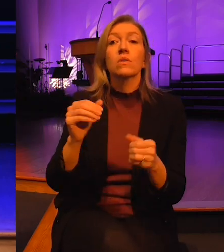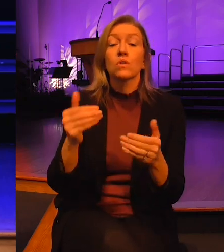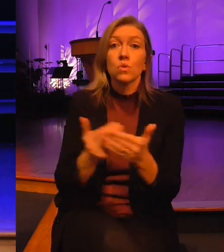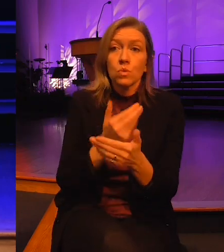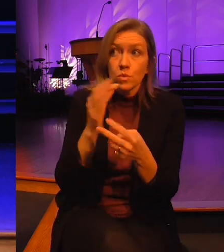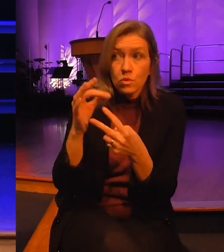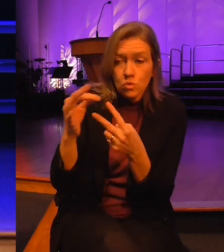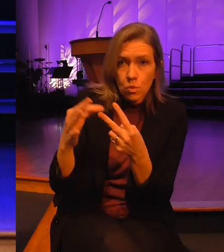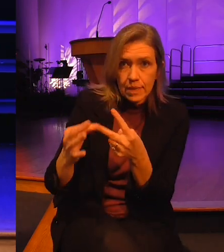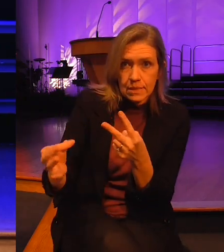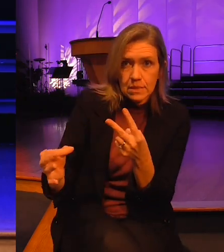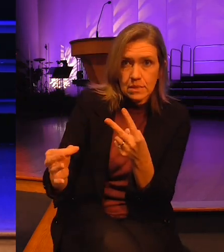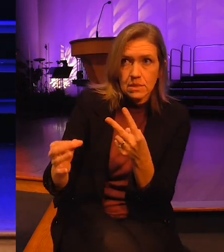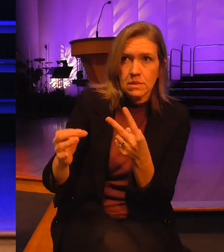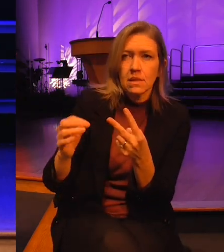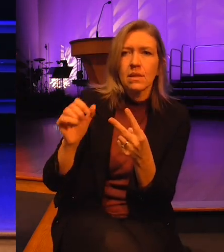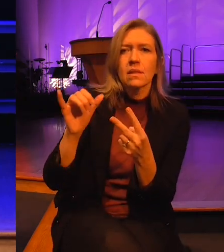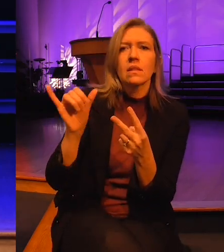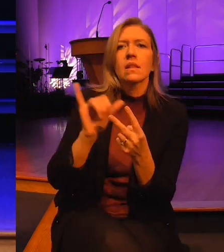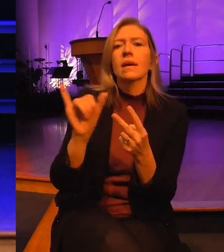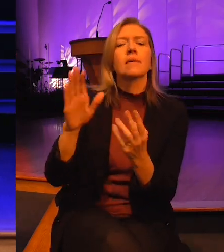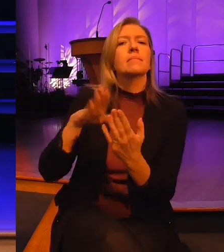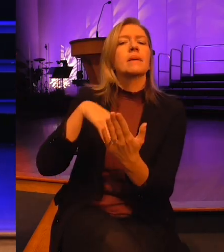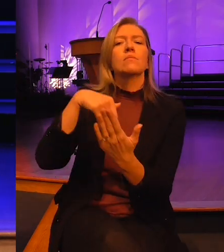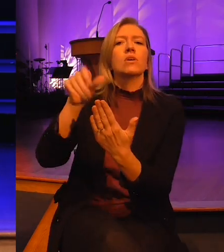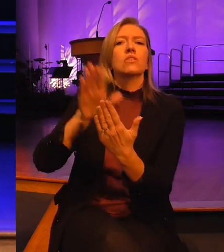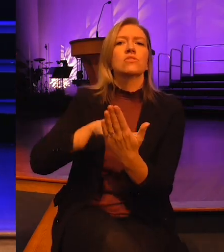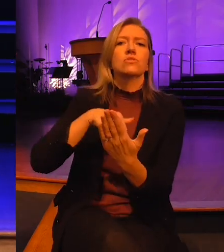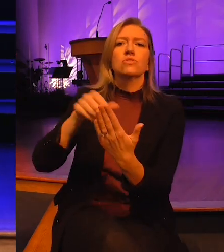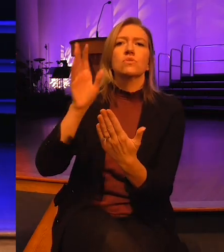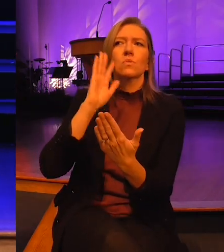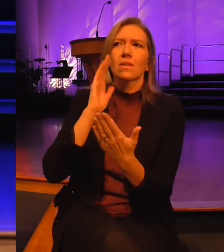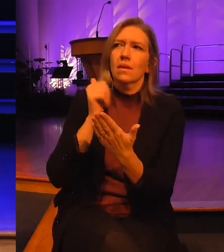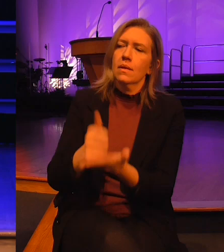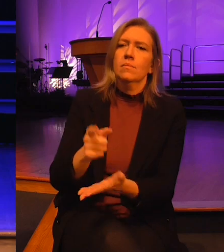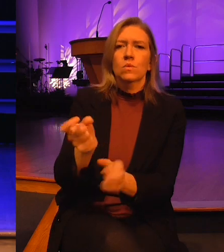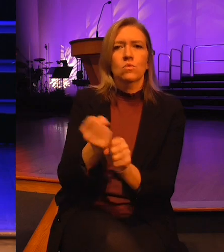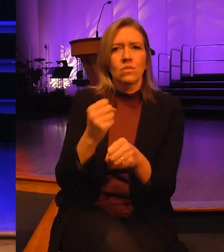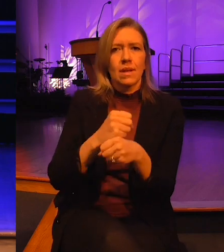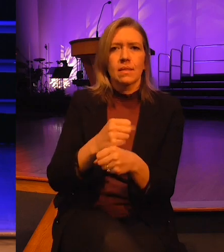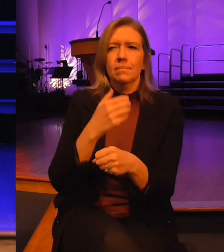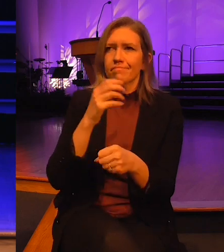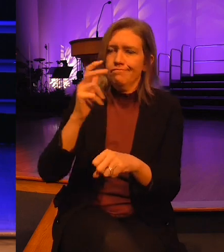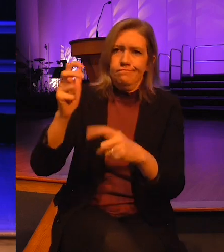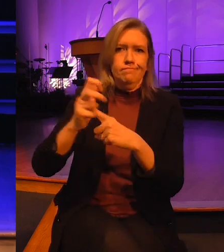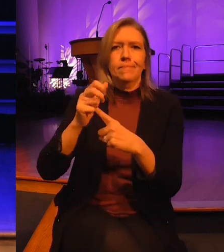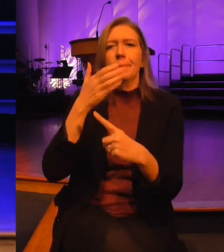como un pincel que va a co-crear las mejores bendiciones posibles para mí, así que